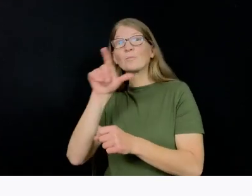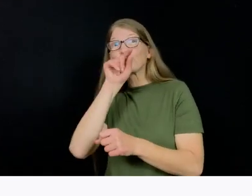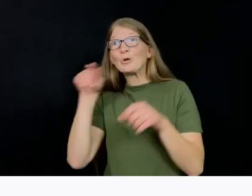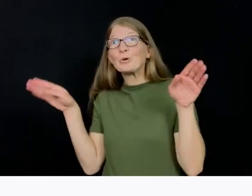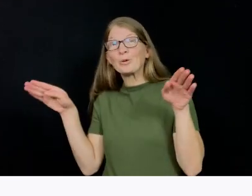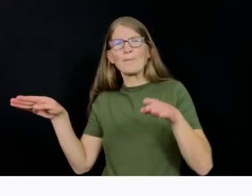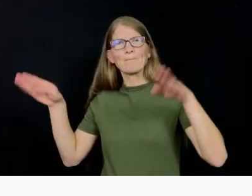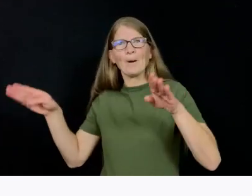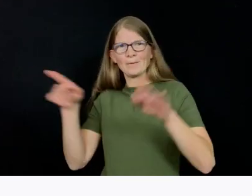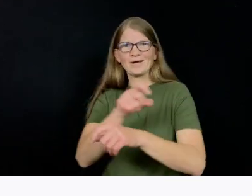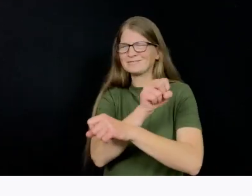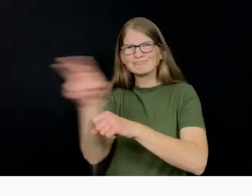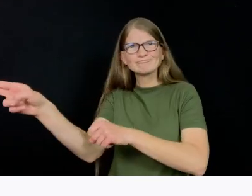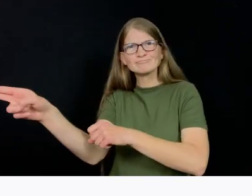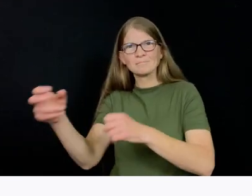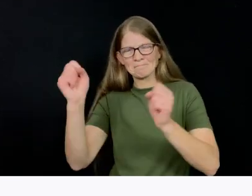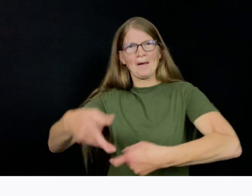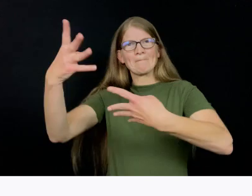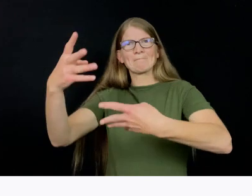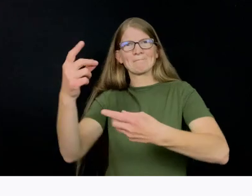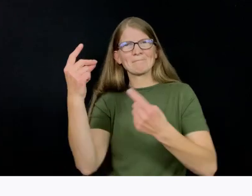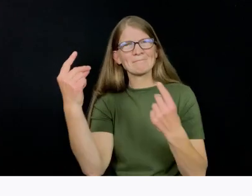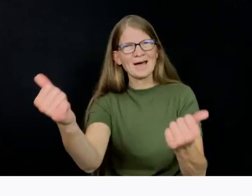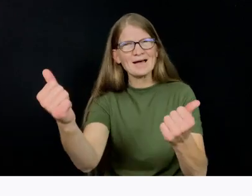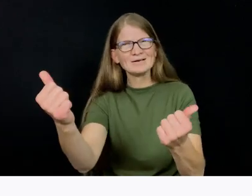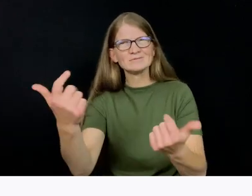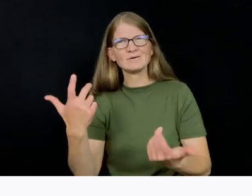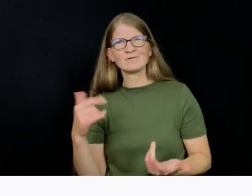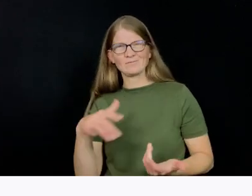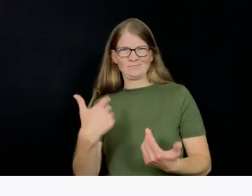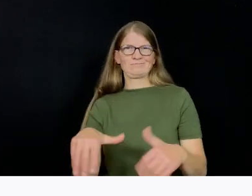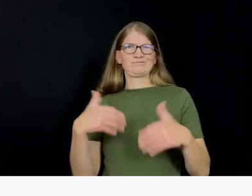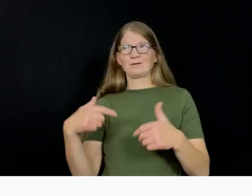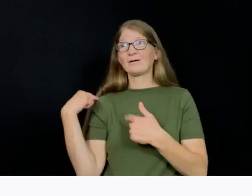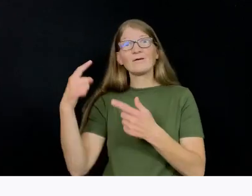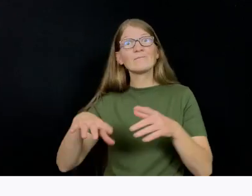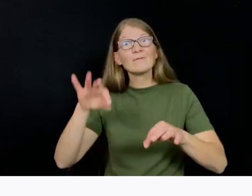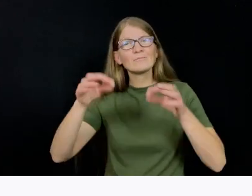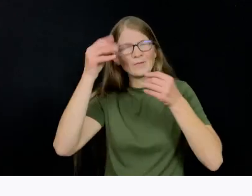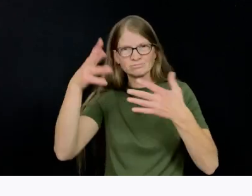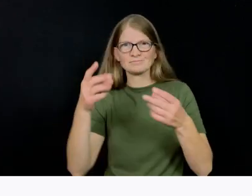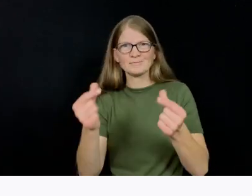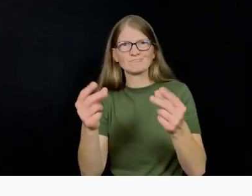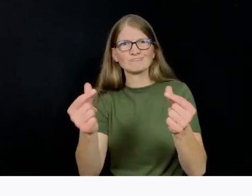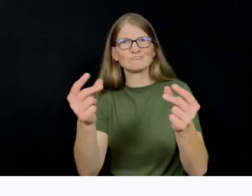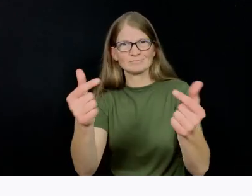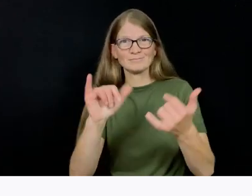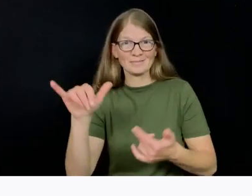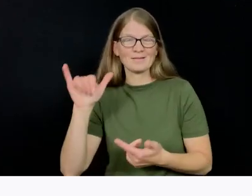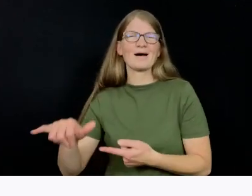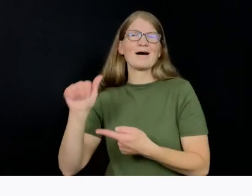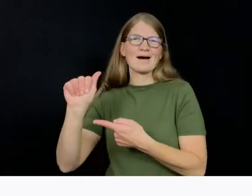لذلك يمكننا الآن تصحيح أشياء أكثر غموضًا من ذي قبل وهذا مثالٌ رائع عن استخدام الذكاء الاصطناعي بشكلٍ عملي